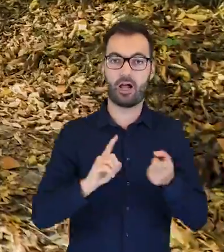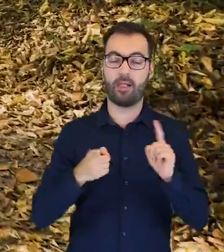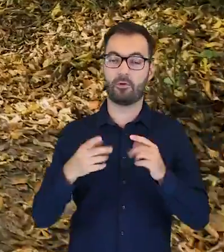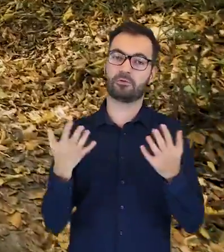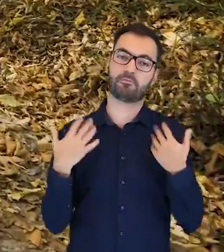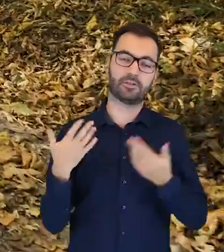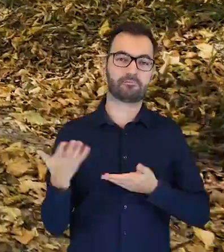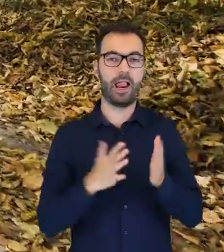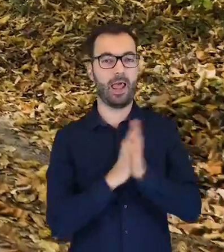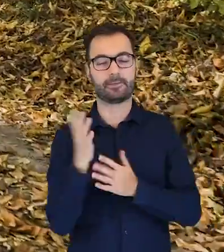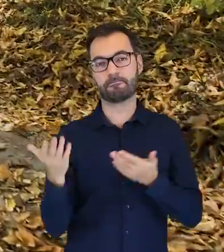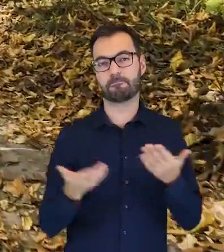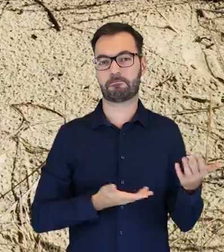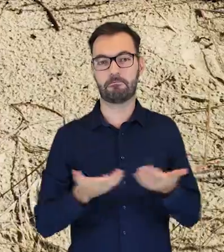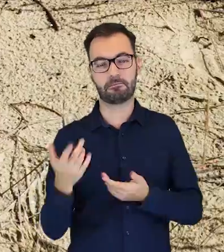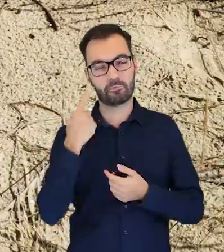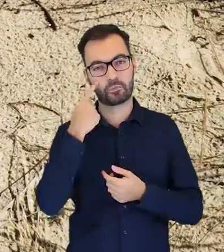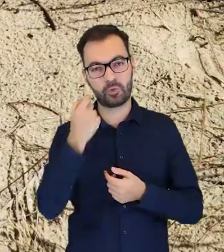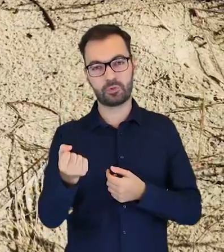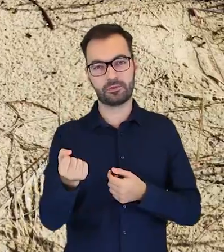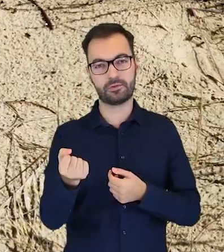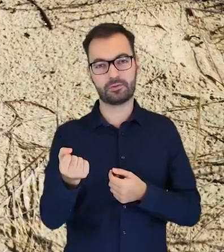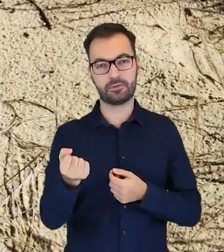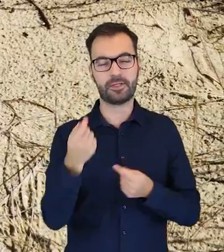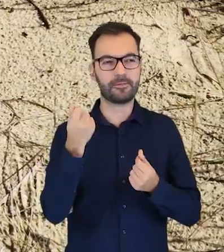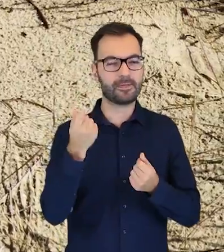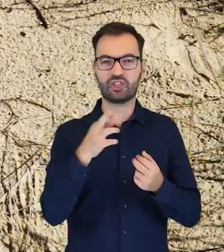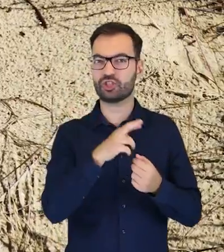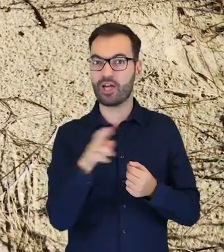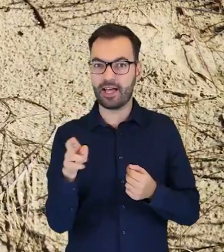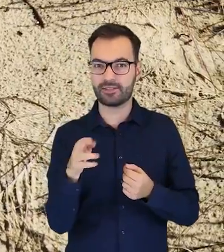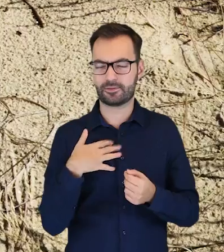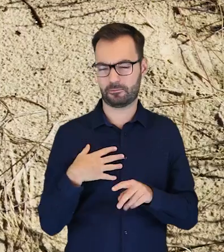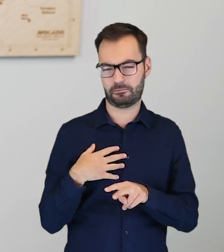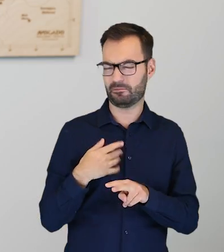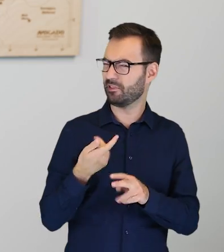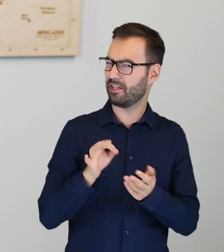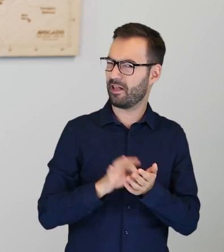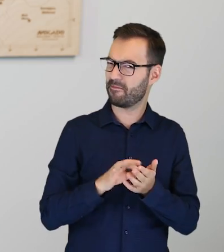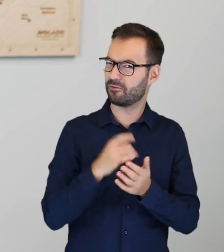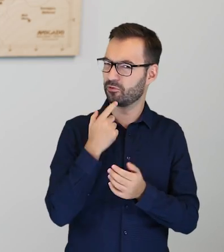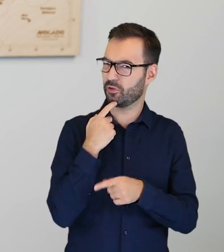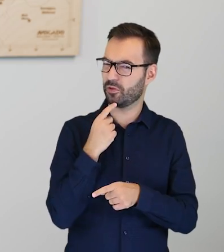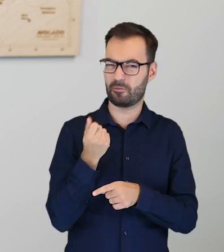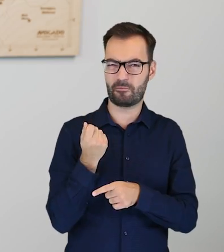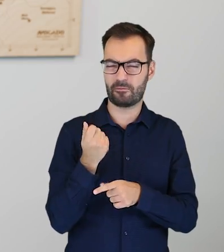podczas spacerów w lesie jakieś przedmioty, co do których nie jesteście pewni co to jest,